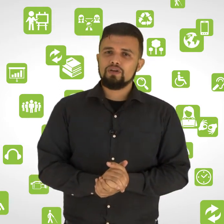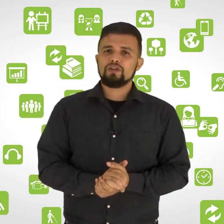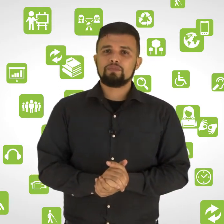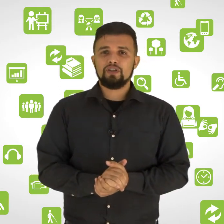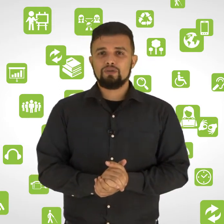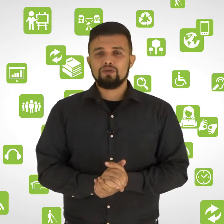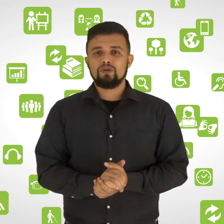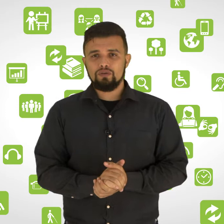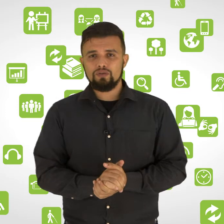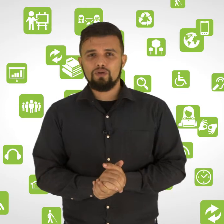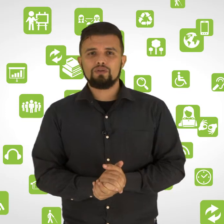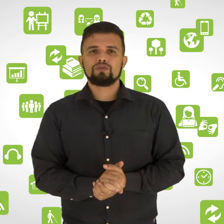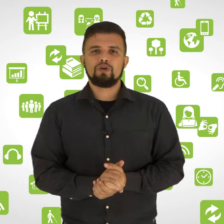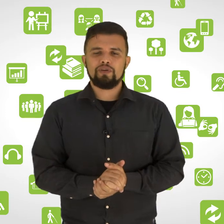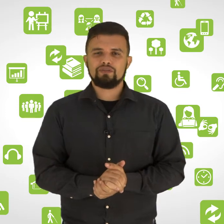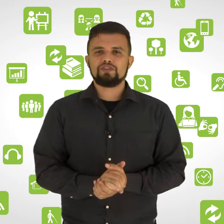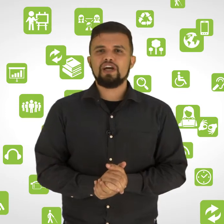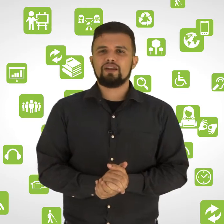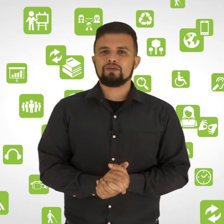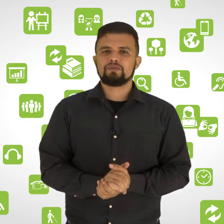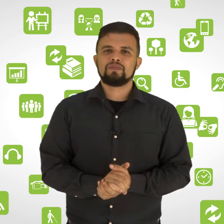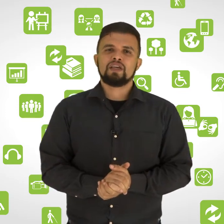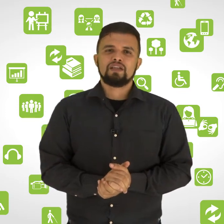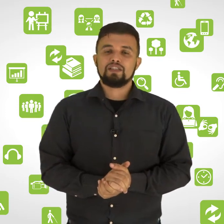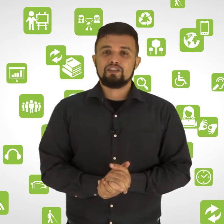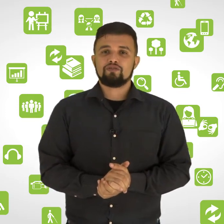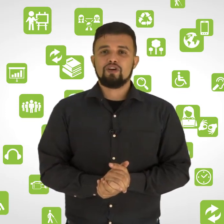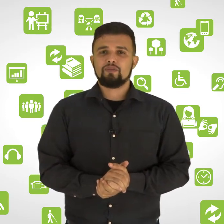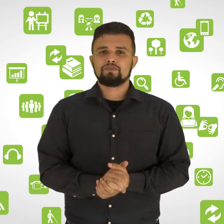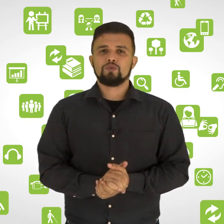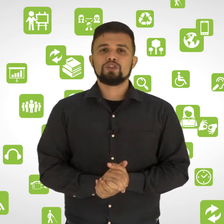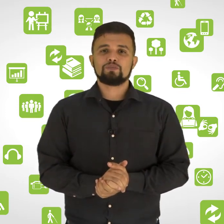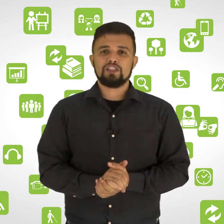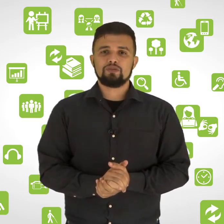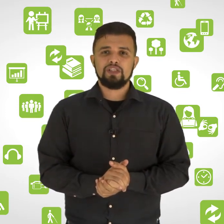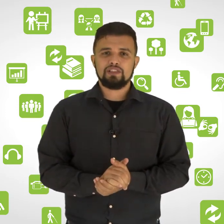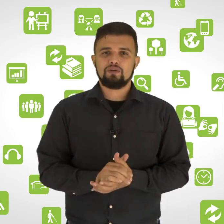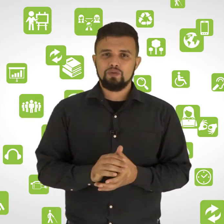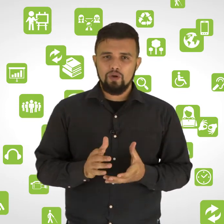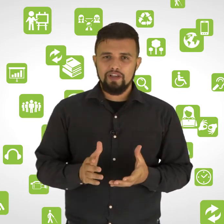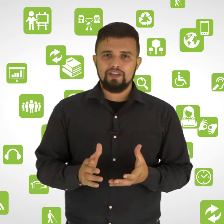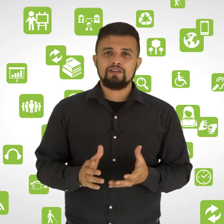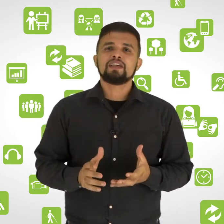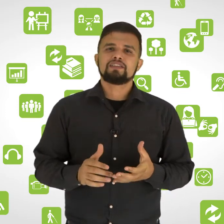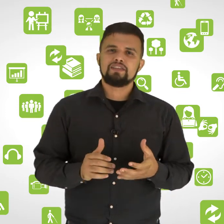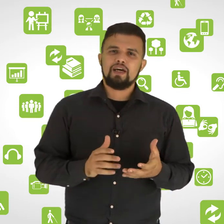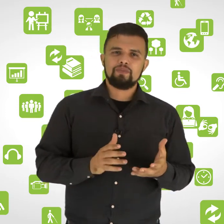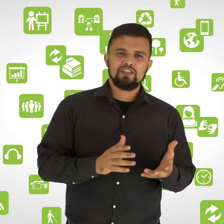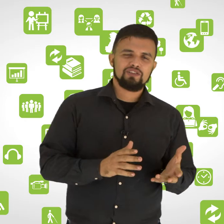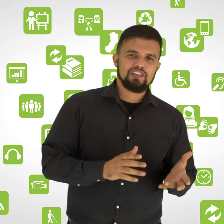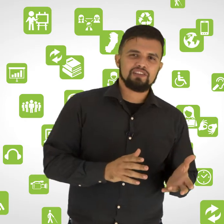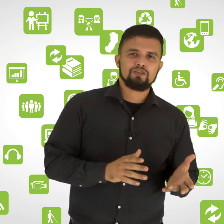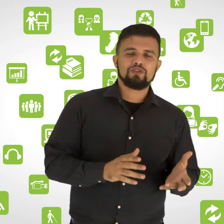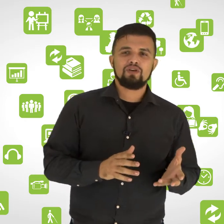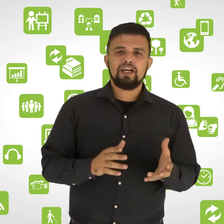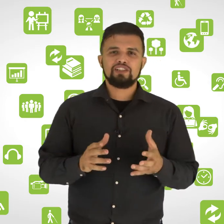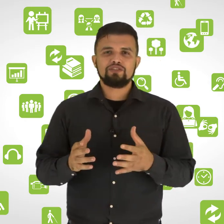e pelo locutor no momento do diálogo. Dessa forma, o espaço mental token se dá pela associação de locais